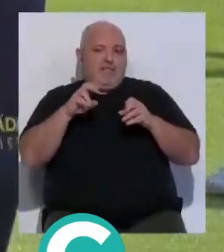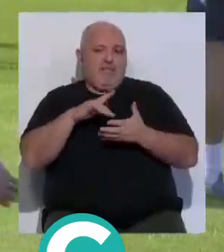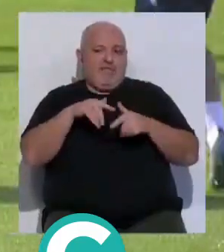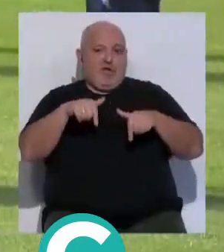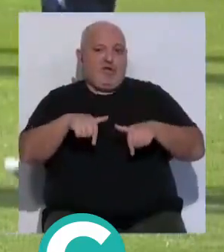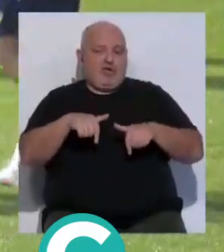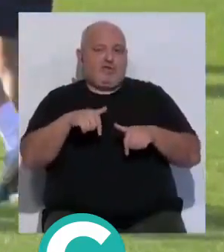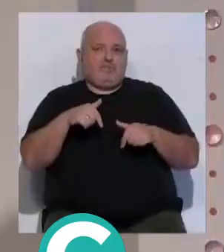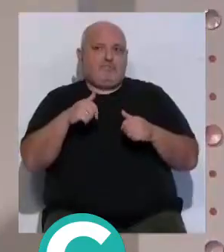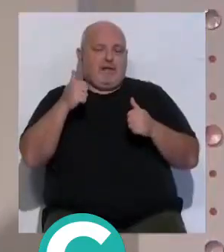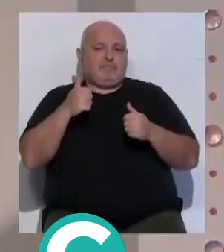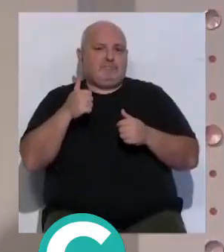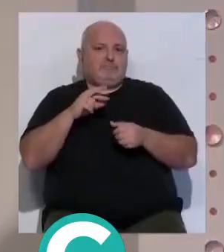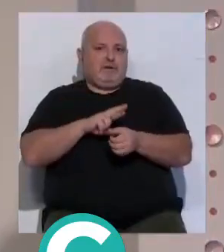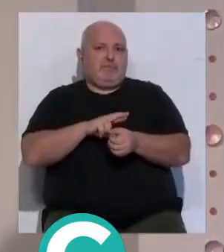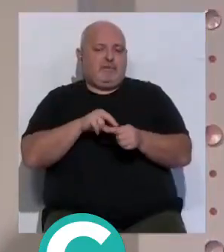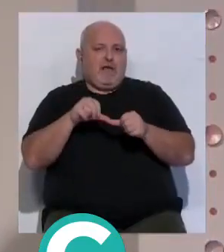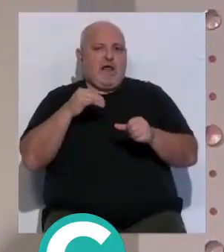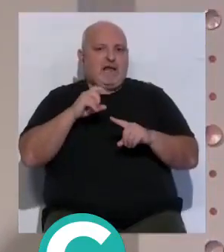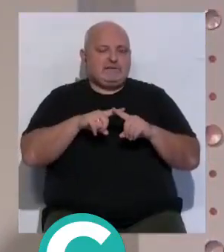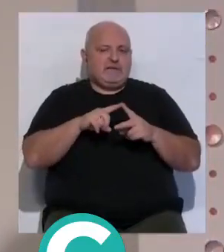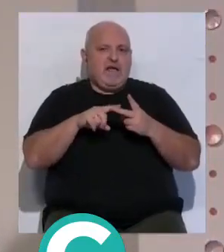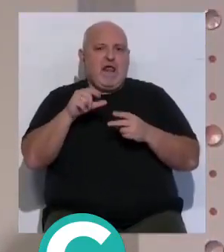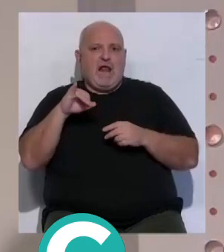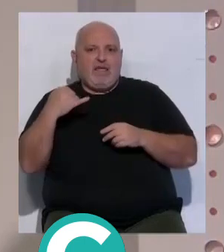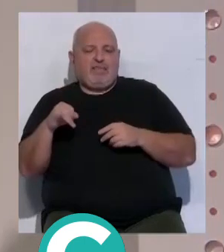Son los que mejor están rindiendo tanto a Luis Fernández Como Rubén Alcaraz Incluso en el caso